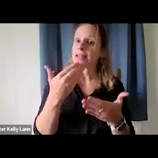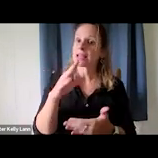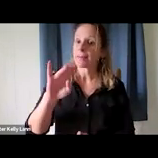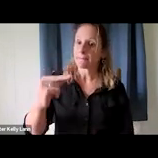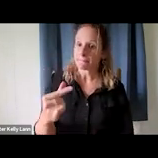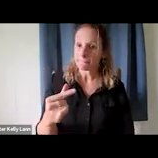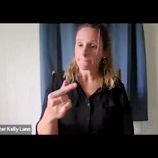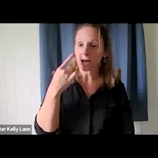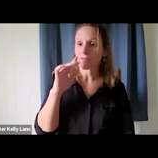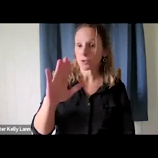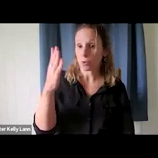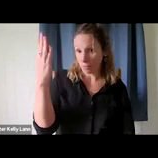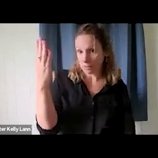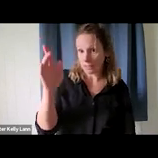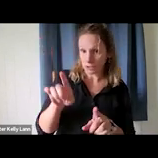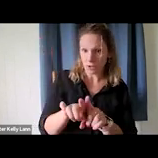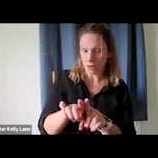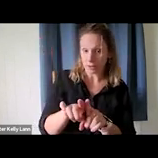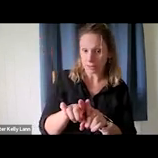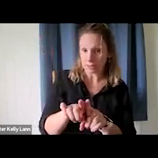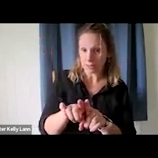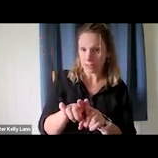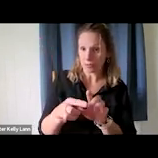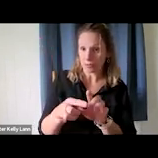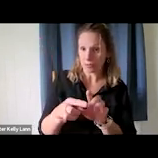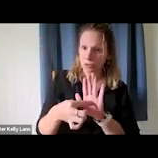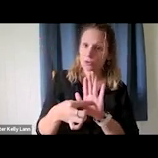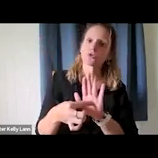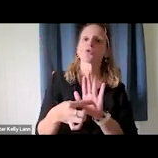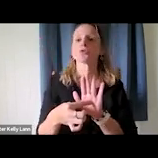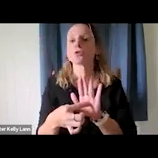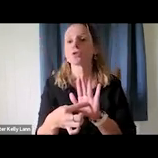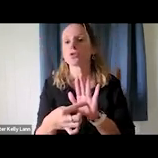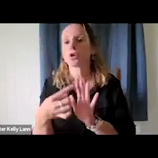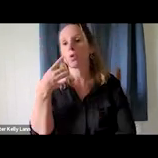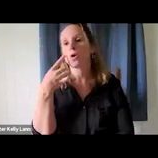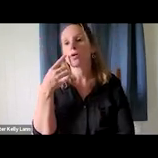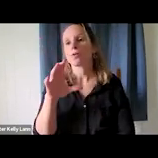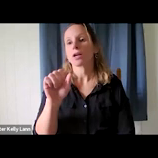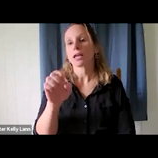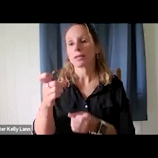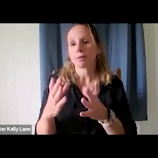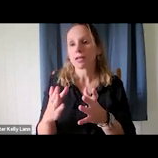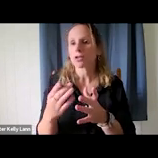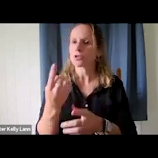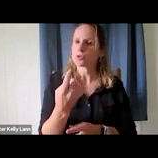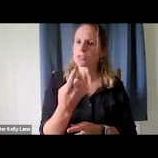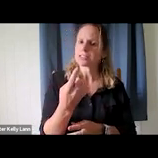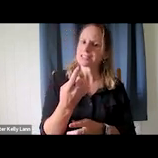por su presentación y destacar las observaciones de los gestores de casos y hacer una investigación inicial.